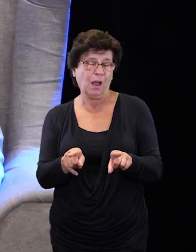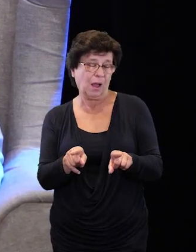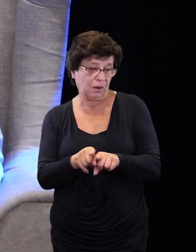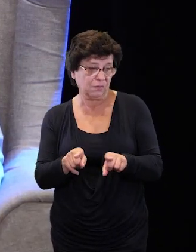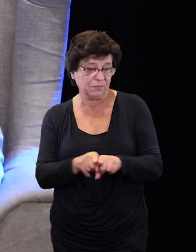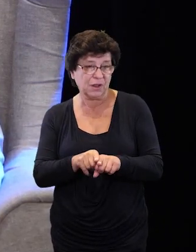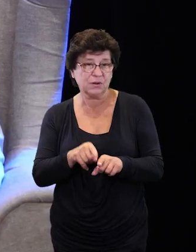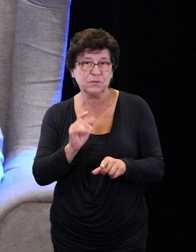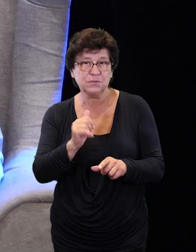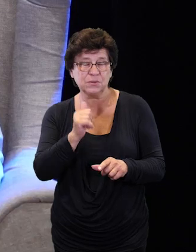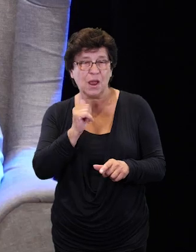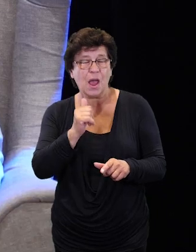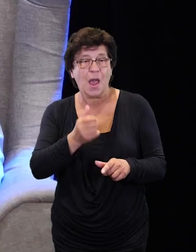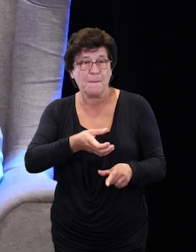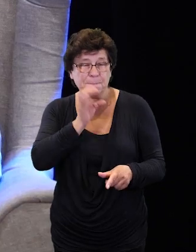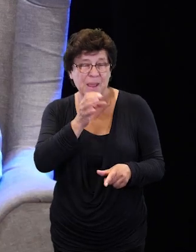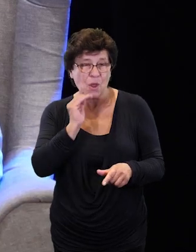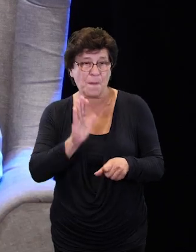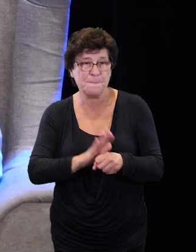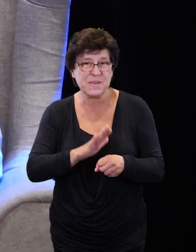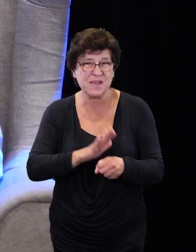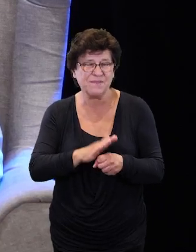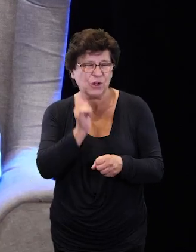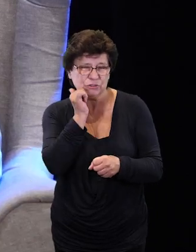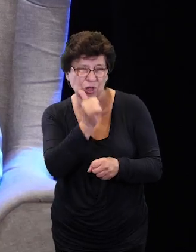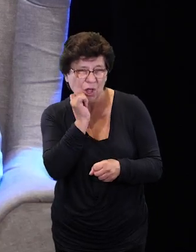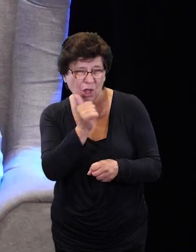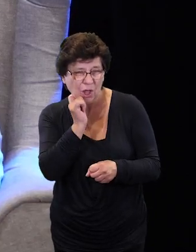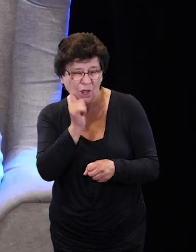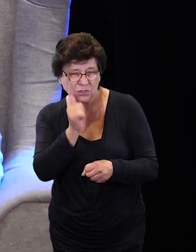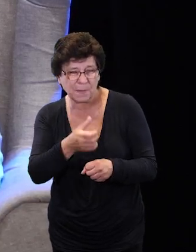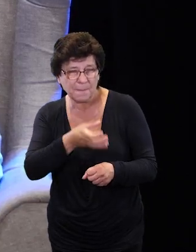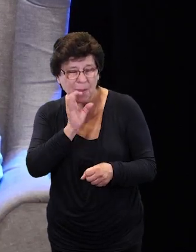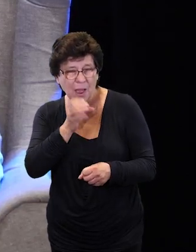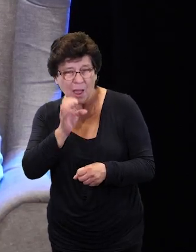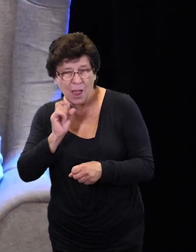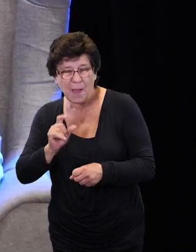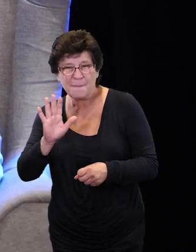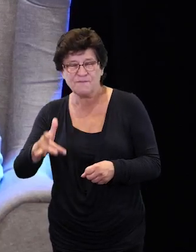już niestety podejrzenie nowotworu trzustki. Ja już nie chcę straszyć. Ale jeśli będziemy